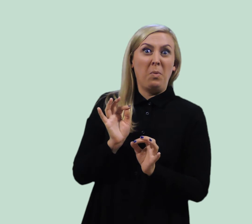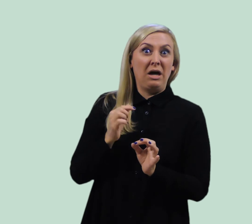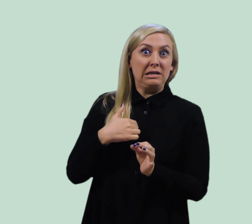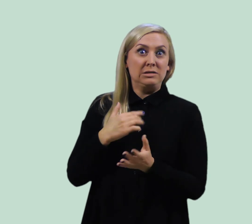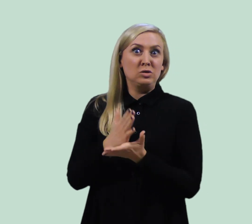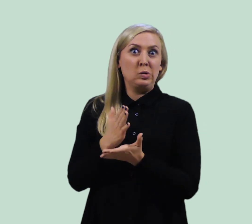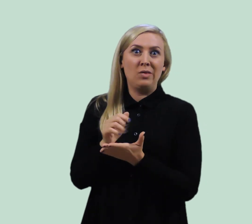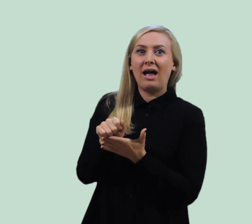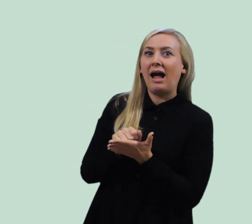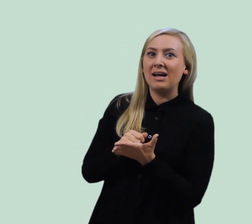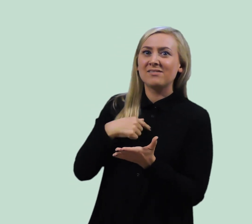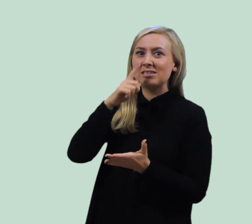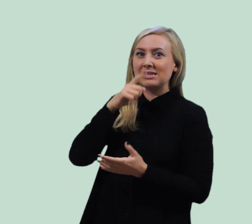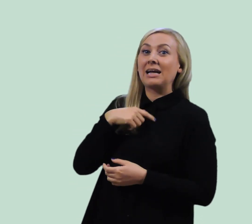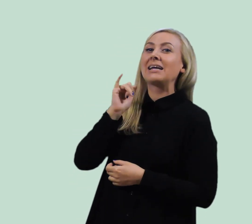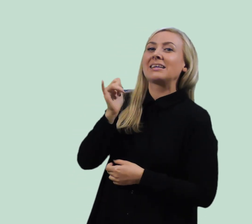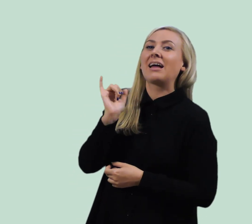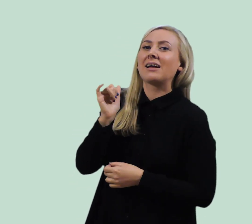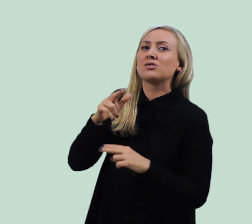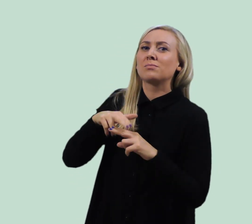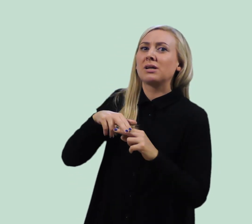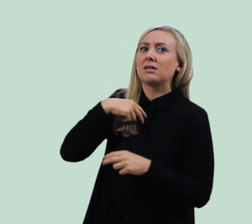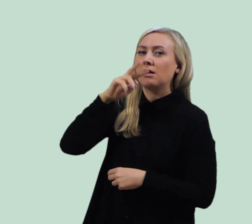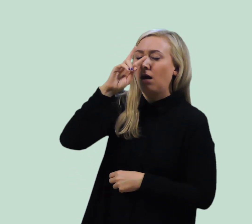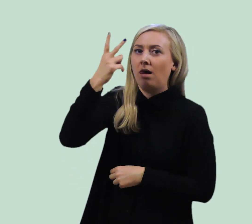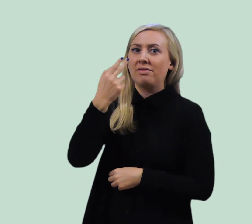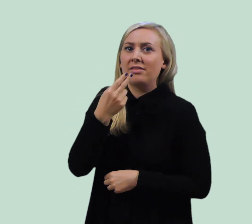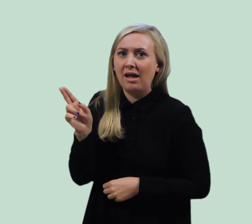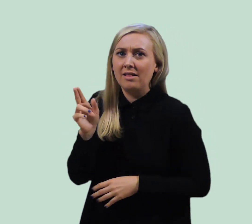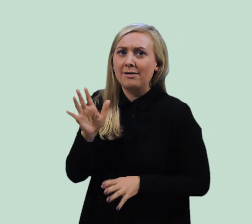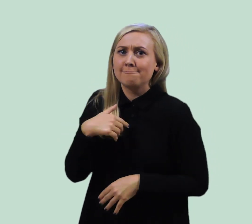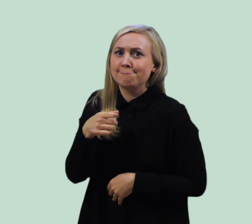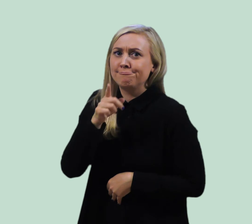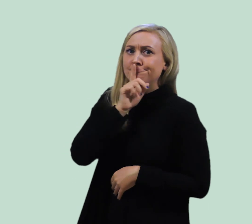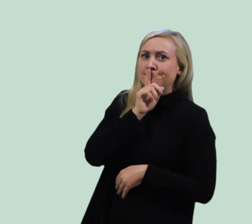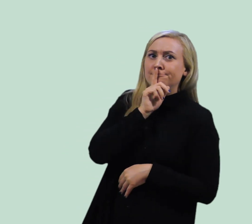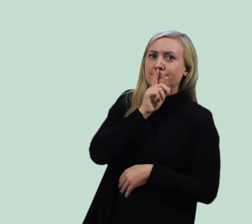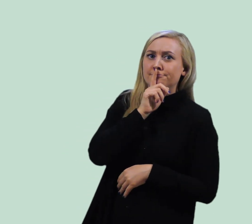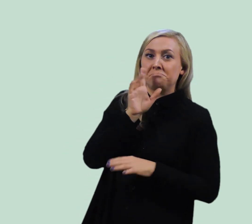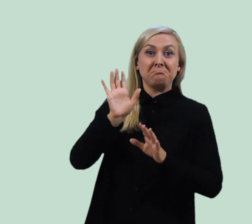am Anfang zum Sex "ja" gesagt hast und erst später "nein".